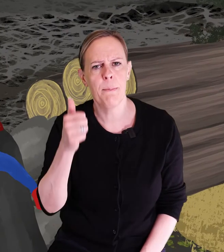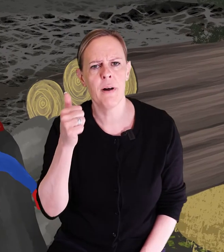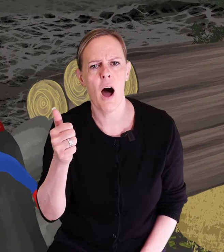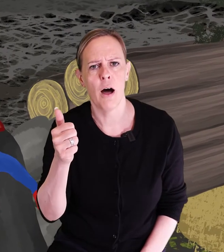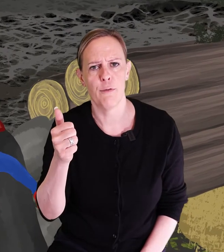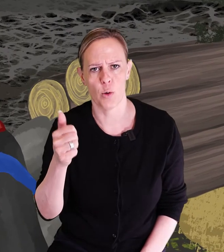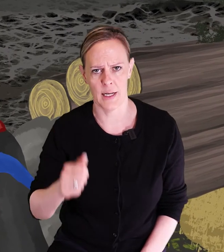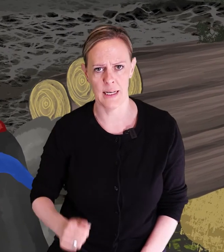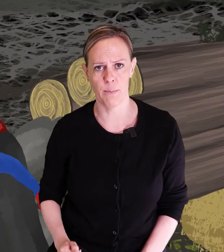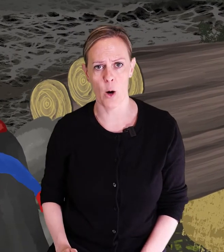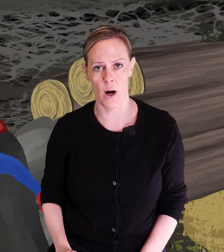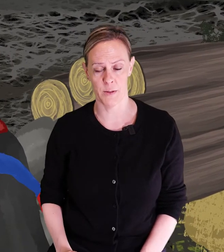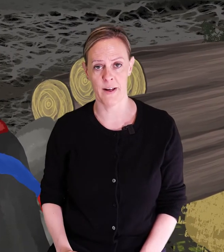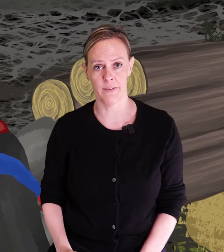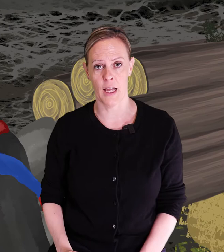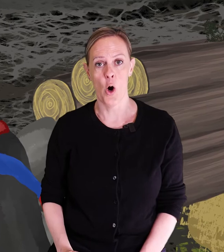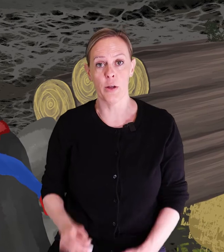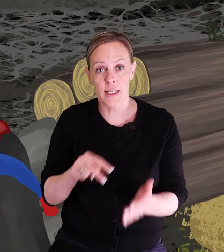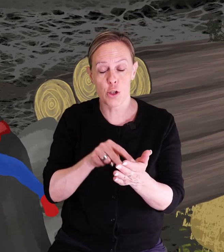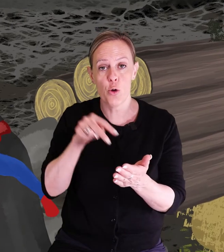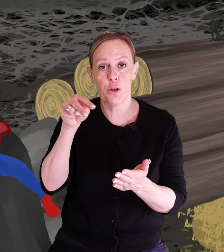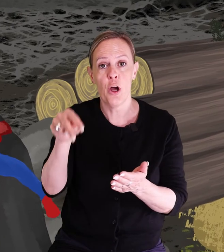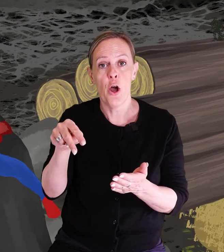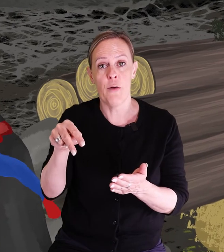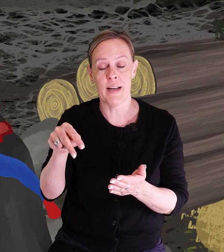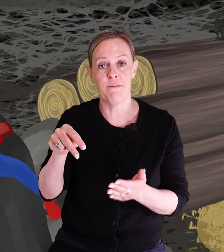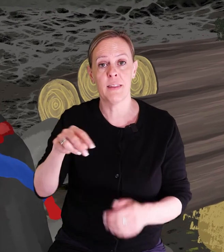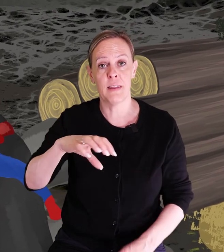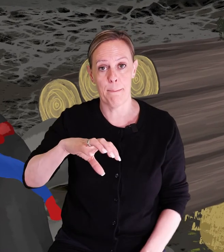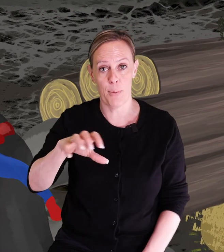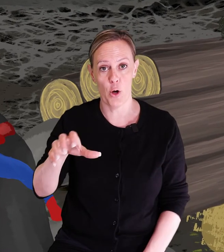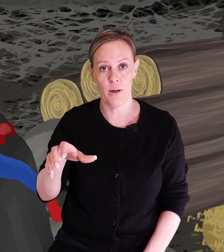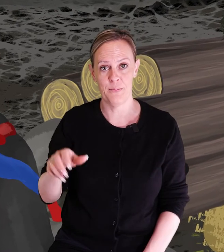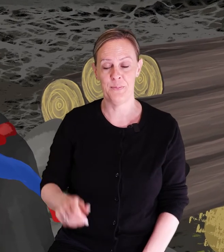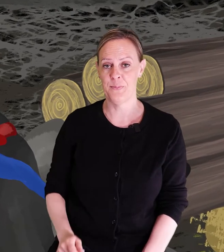går det bra fråga lilla Mjau av Svante och tar ett skutt över en vattenpöl